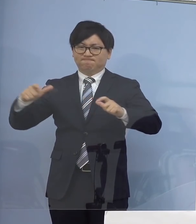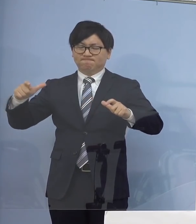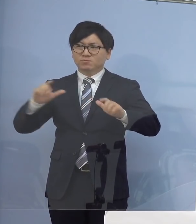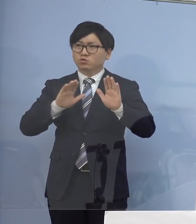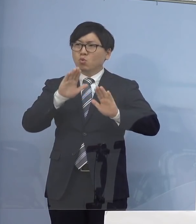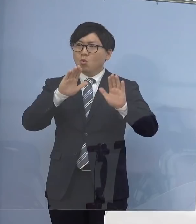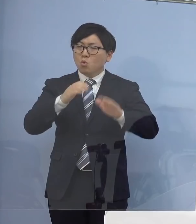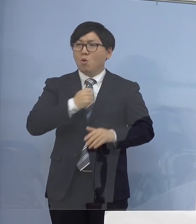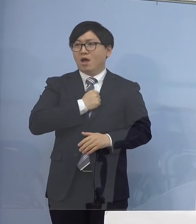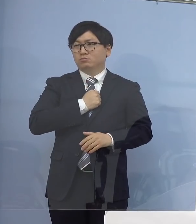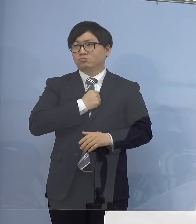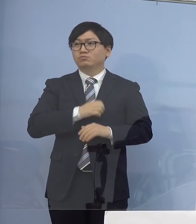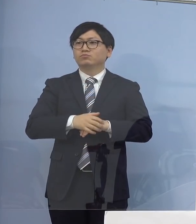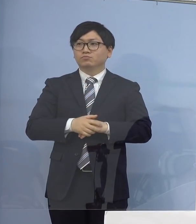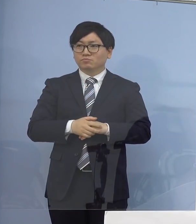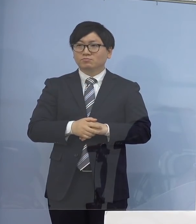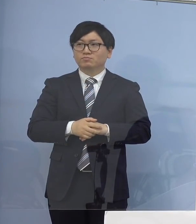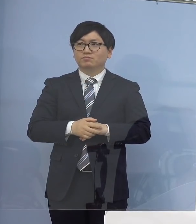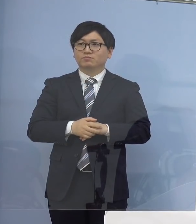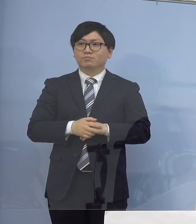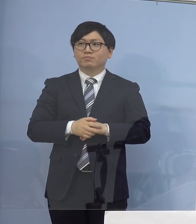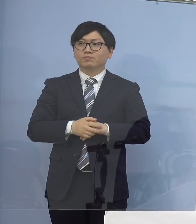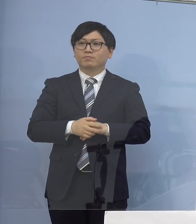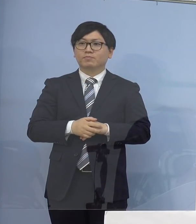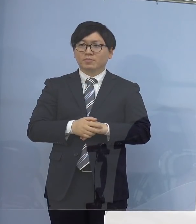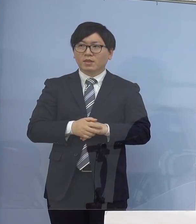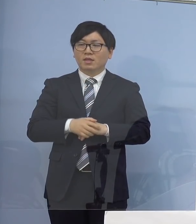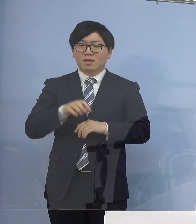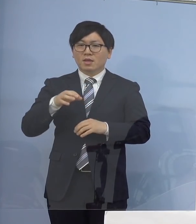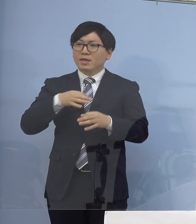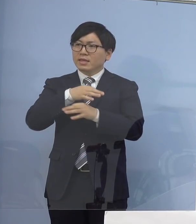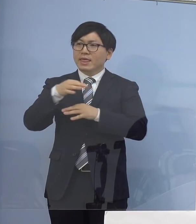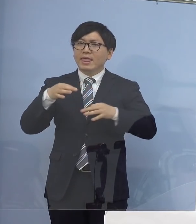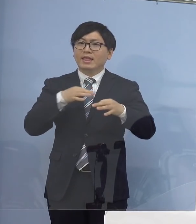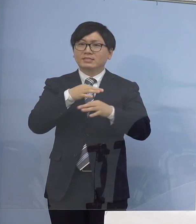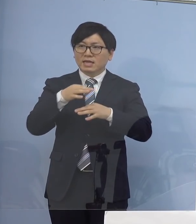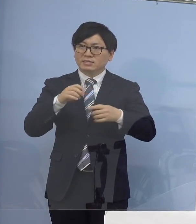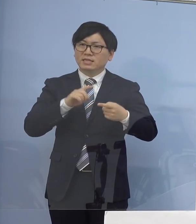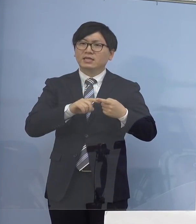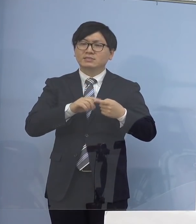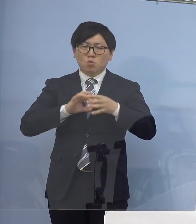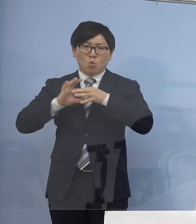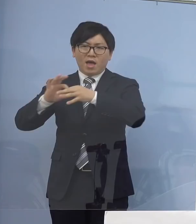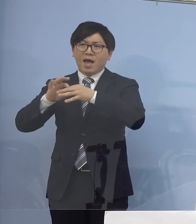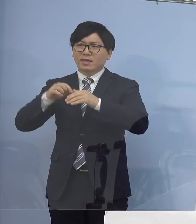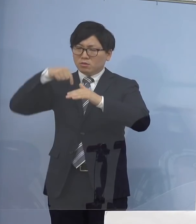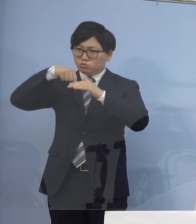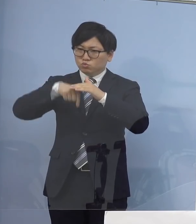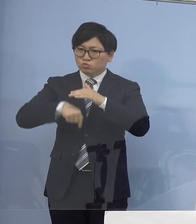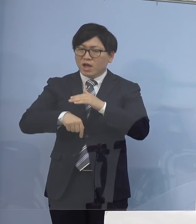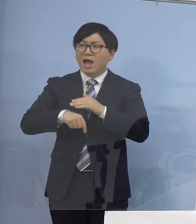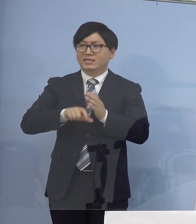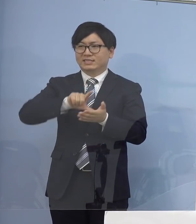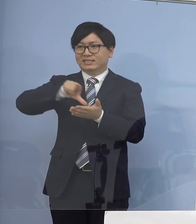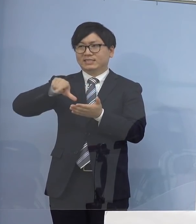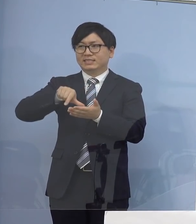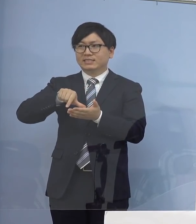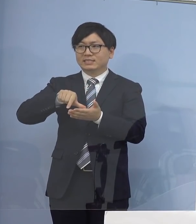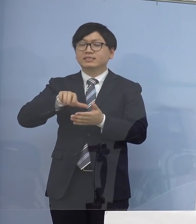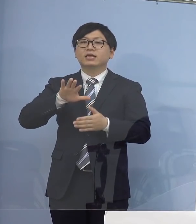これらと地続きになり経済的にも関係の深いところ 同様の傾向となっているところでありますので